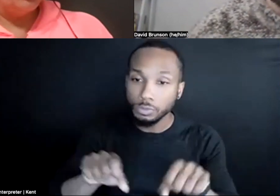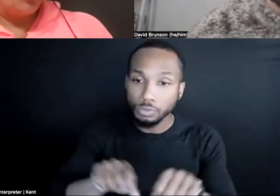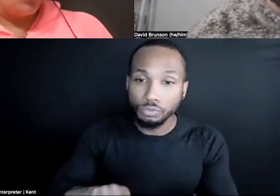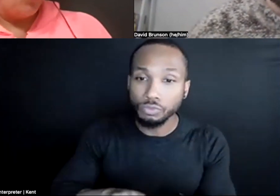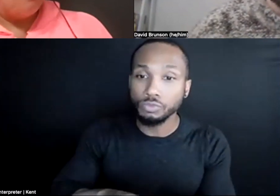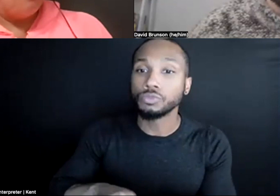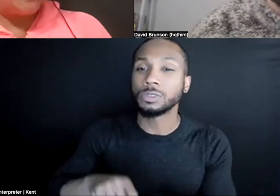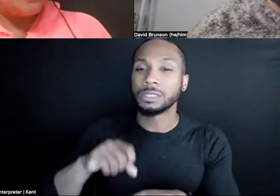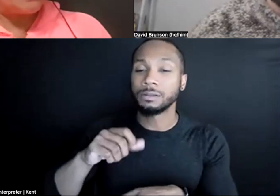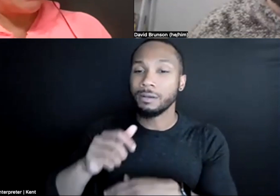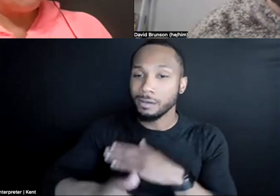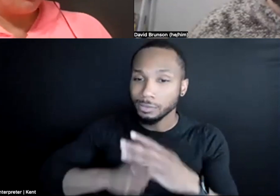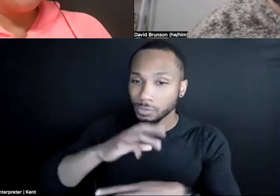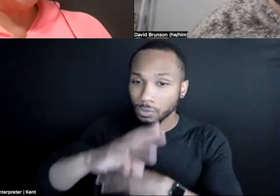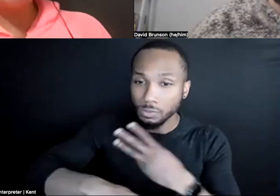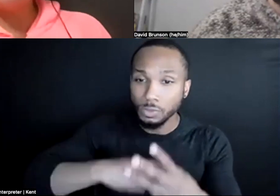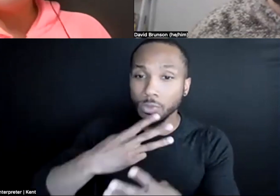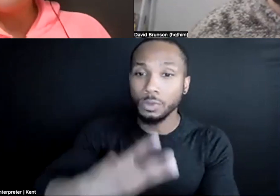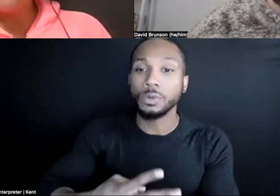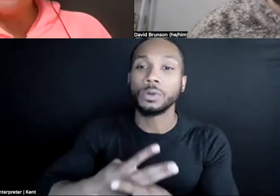un par de trenzas pueden zanjar la vida